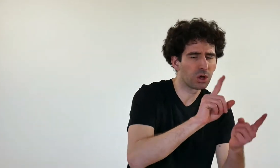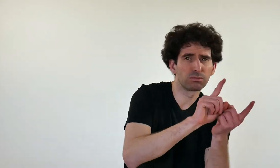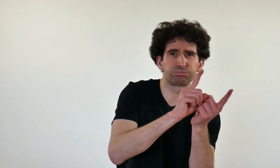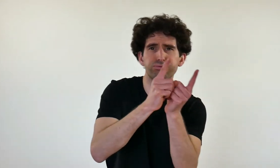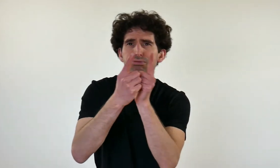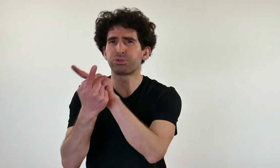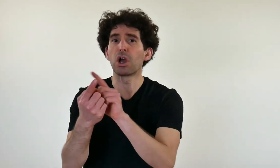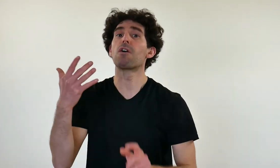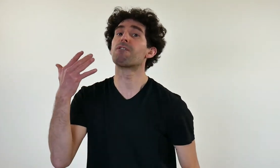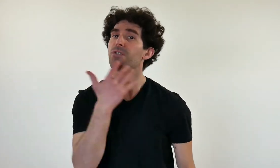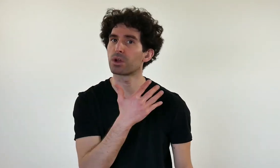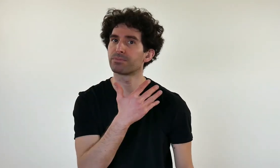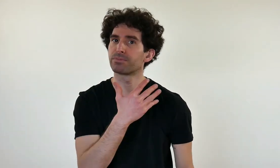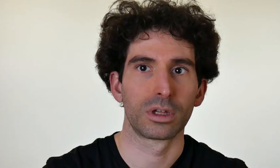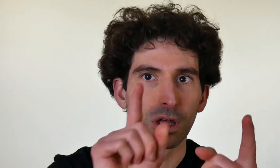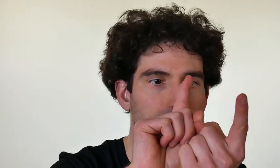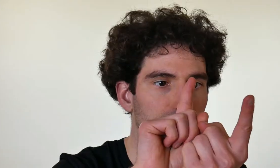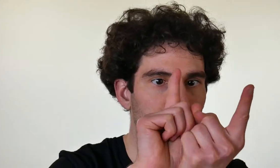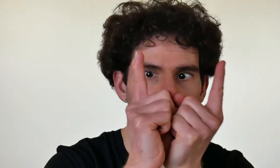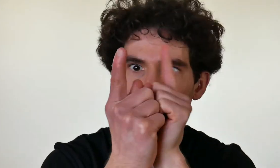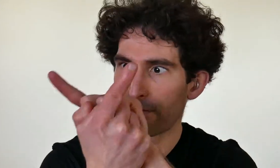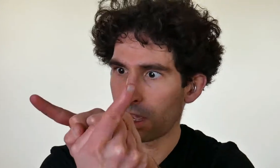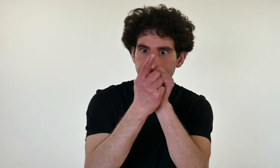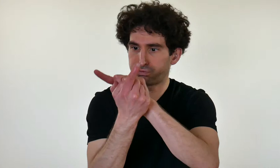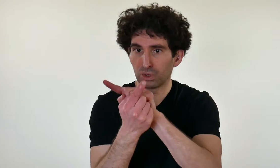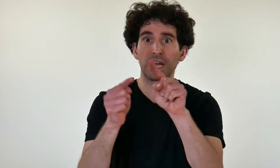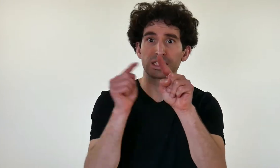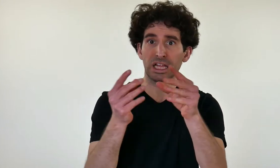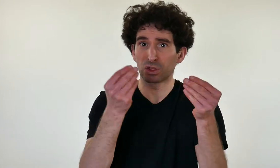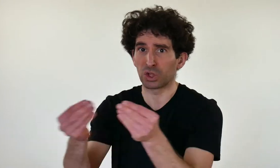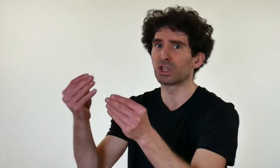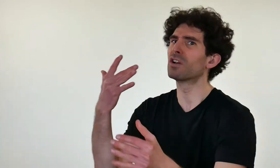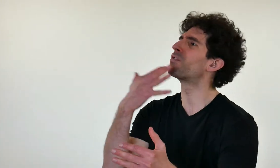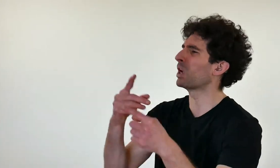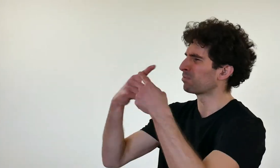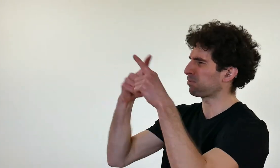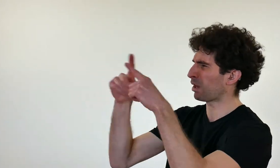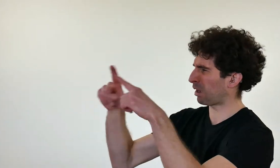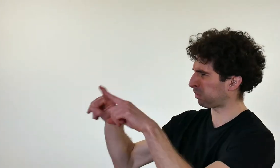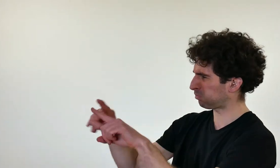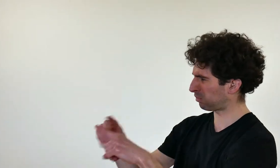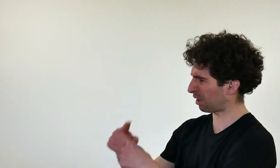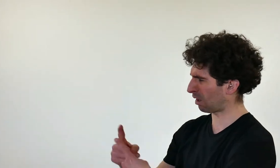qui se transforme en un fruit. C'est cette transformation qui donne des fruits très différents.